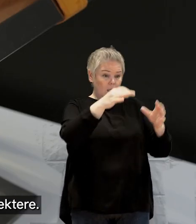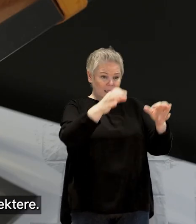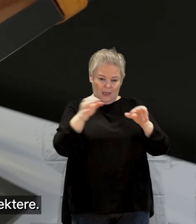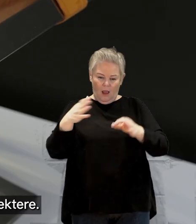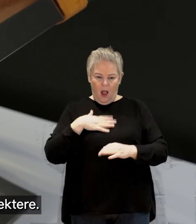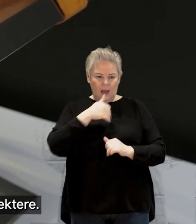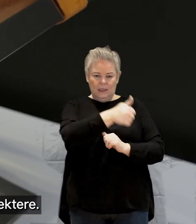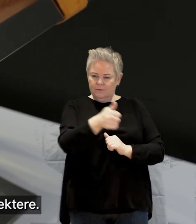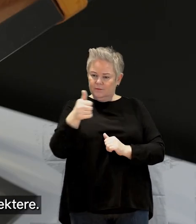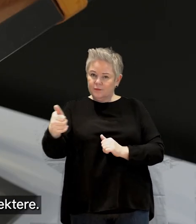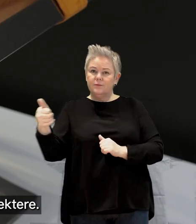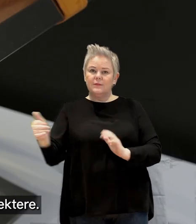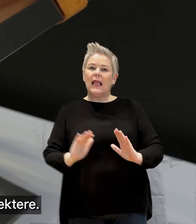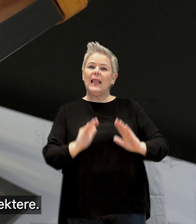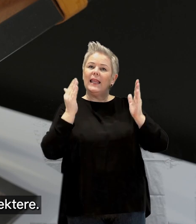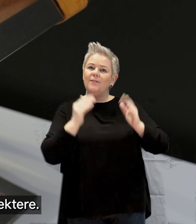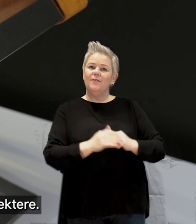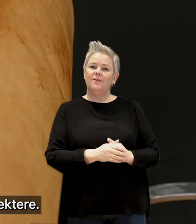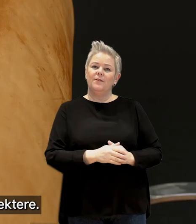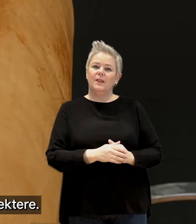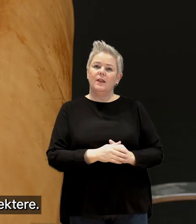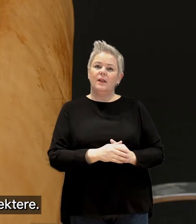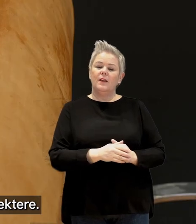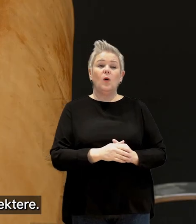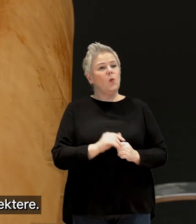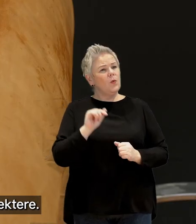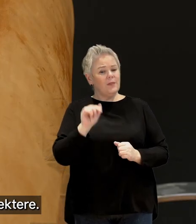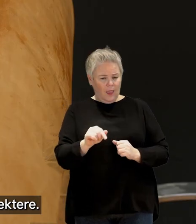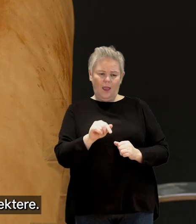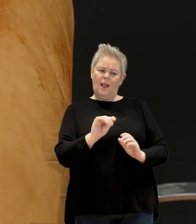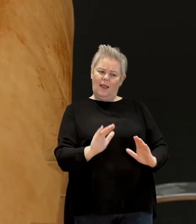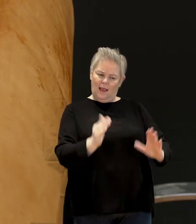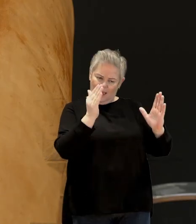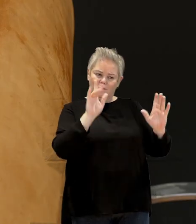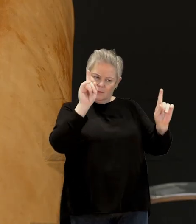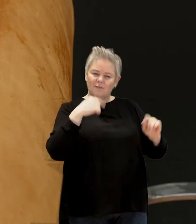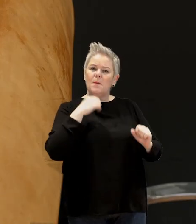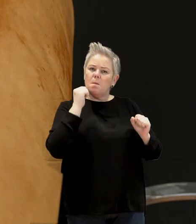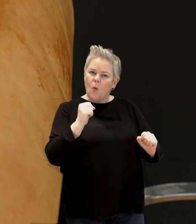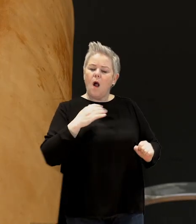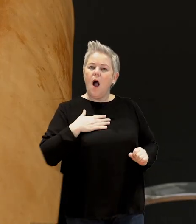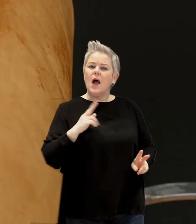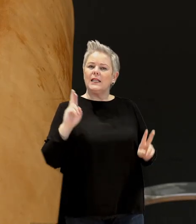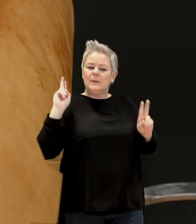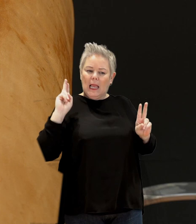og det livet det måtte man respektere. Måten det ble utstilt på,